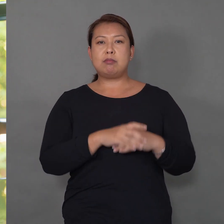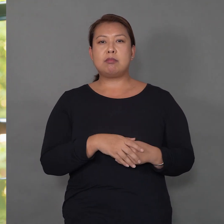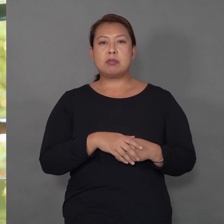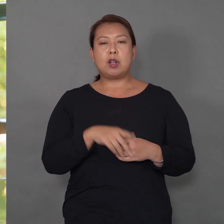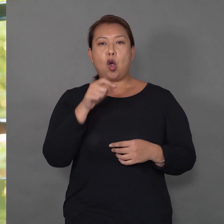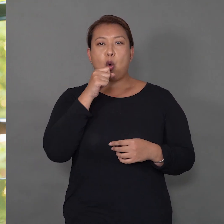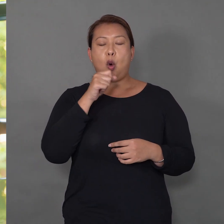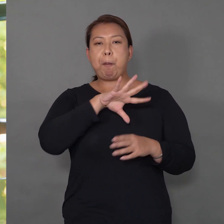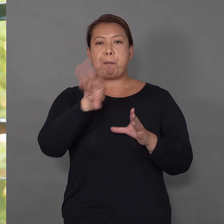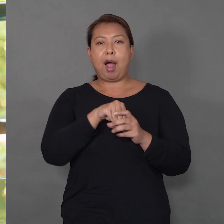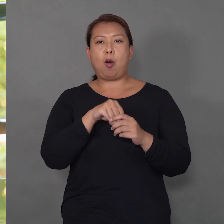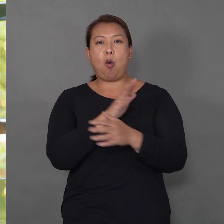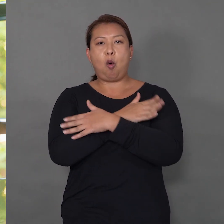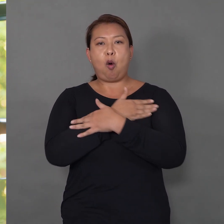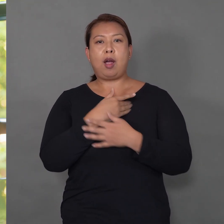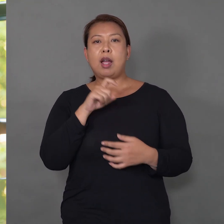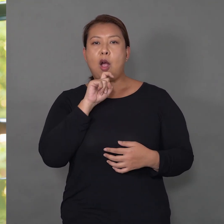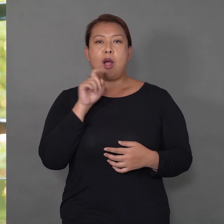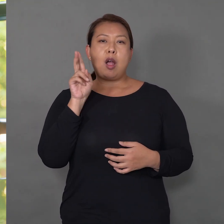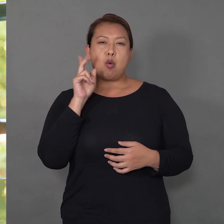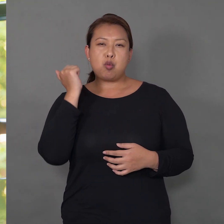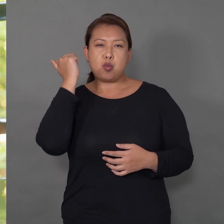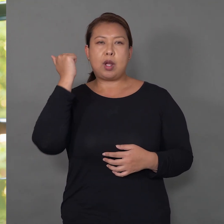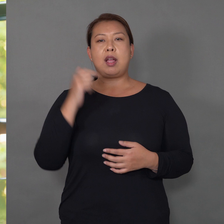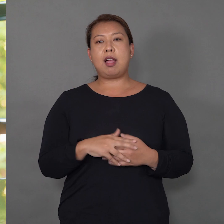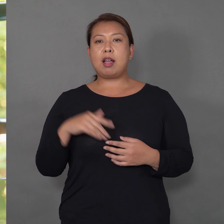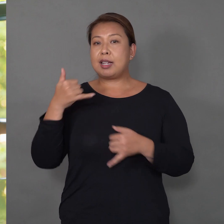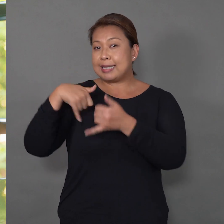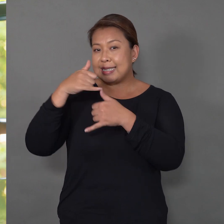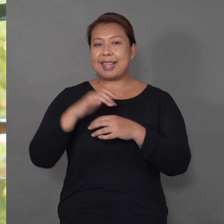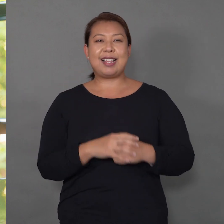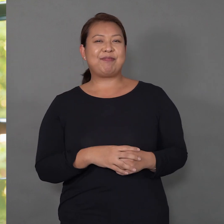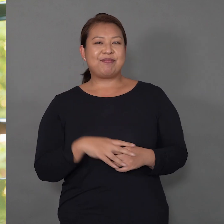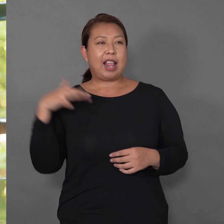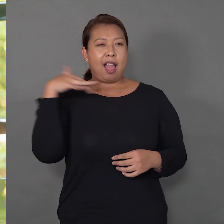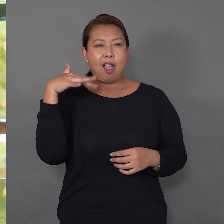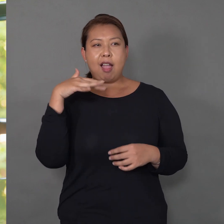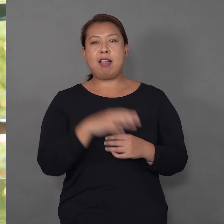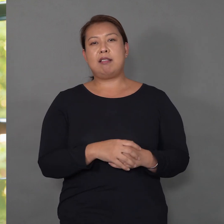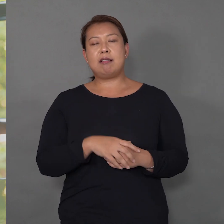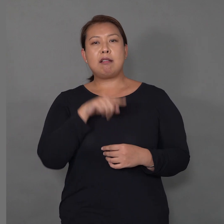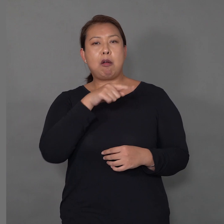用愛貫穿所有歌曲 以古典樂、音樂劇名曲及 流行曲等分享愛